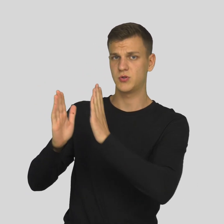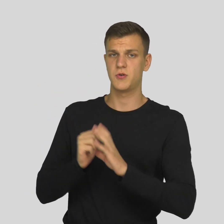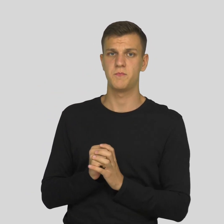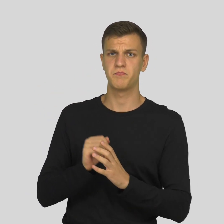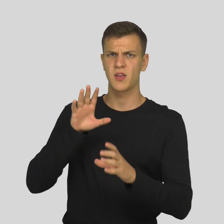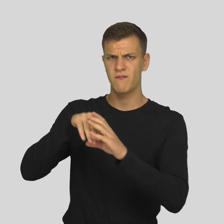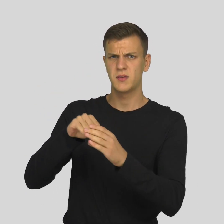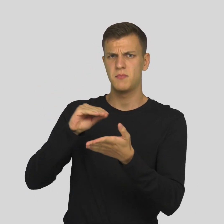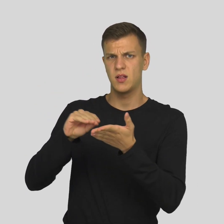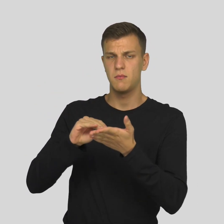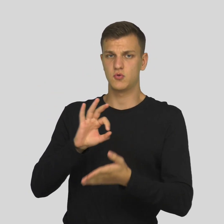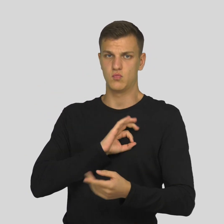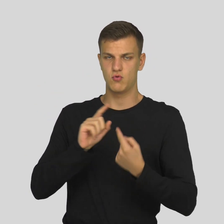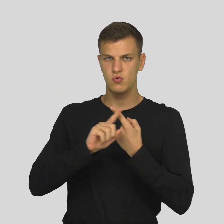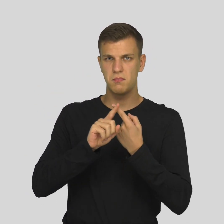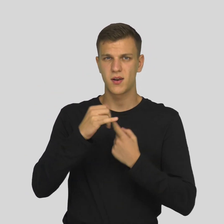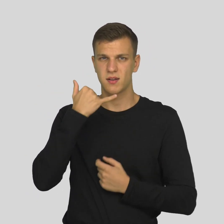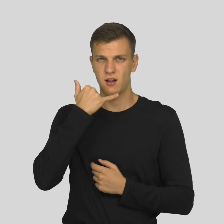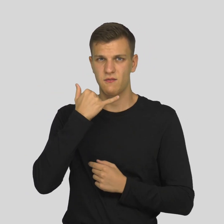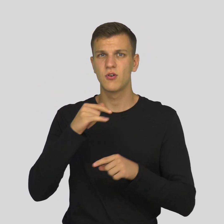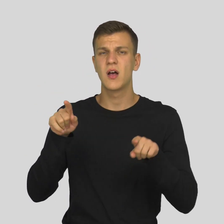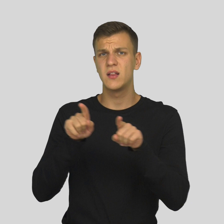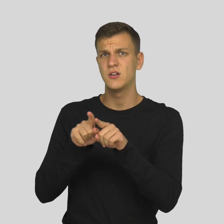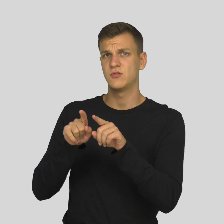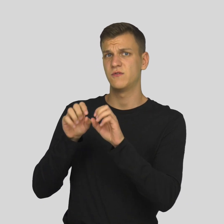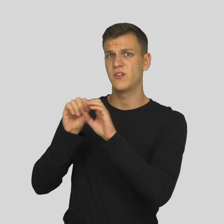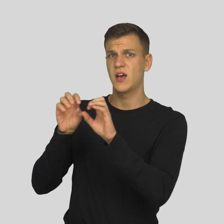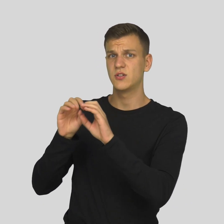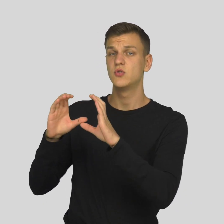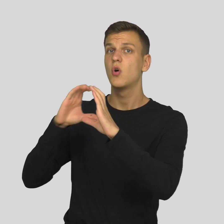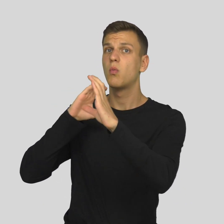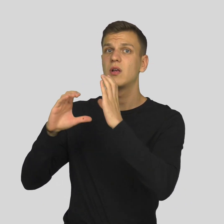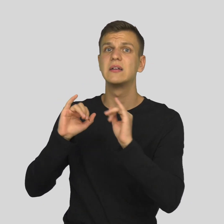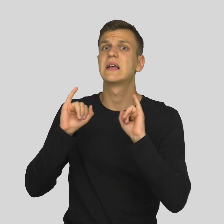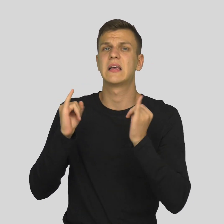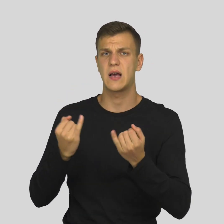Należy podać swoje dane kontaktowe, wskazać preferowaną formę kontaktu